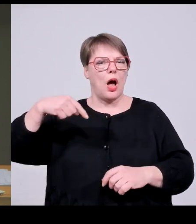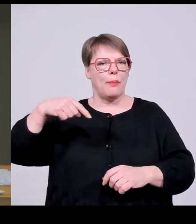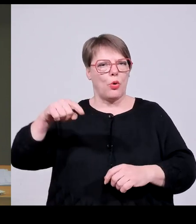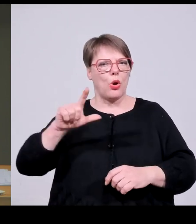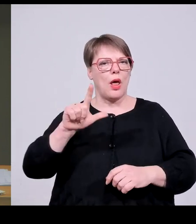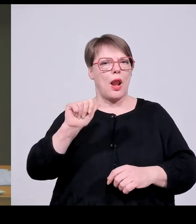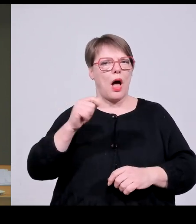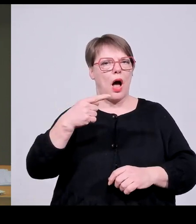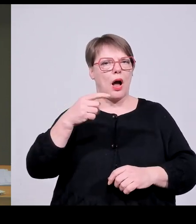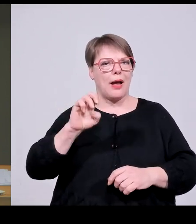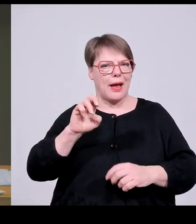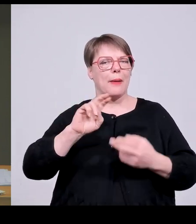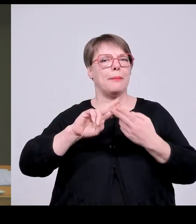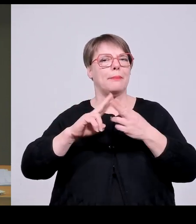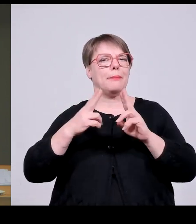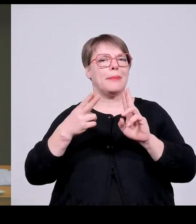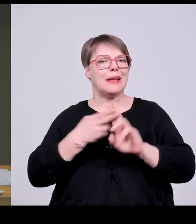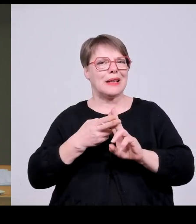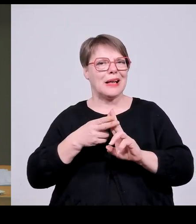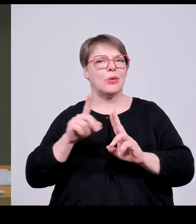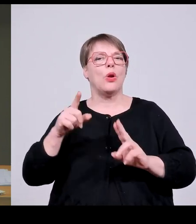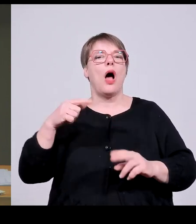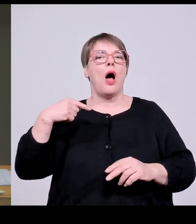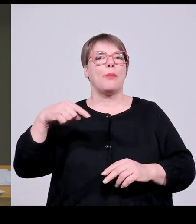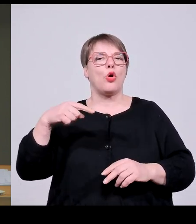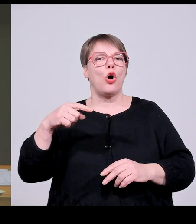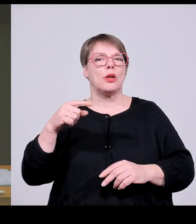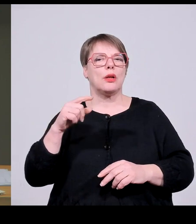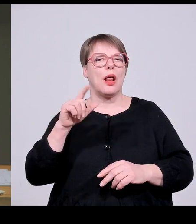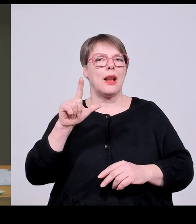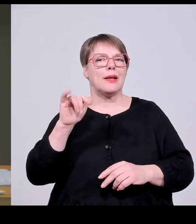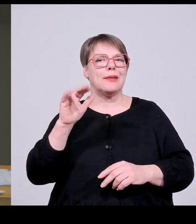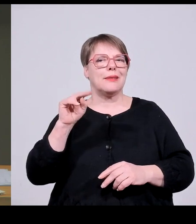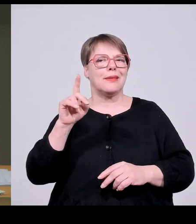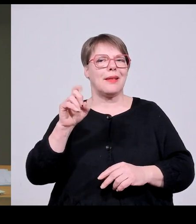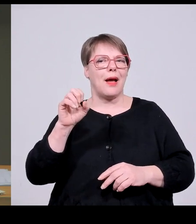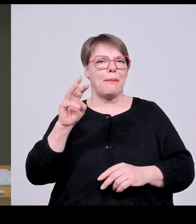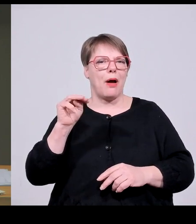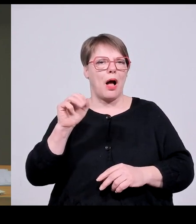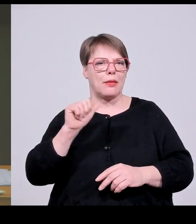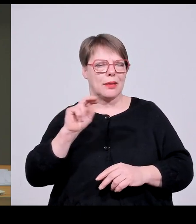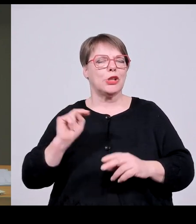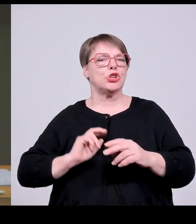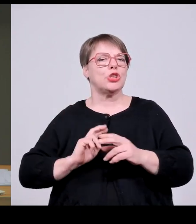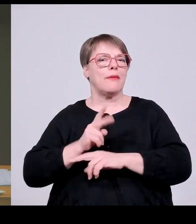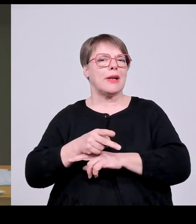als Mitglied und den Abgeordneten Martin Trefzer als Ersatz Mitglied. Für das Kuratorium des Pestalozzi Fröbel Hauses, den